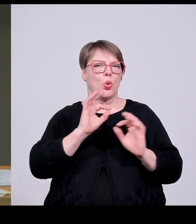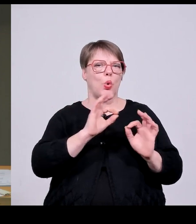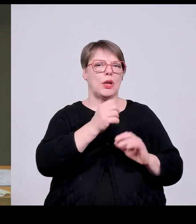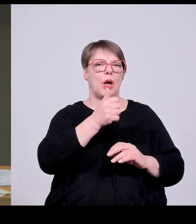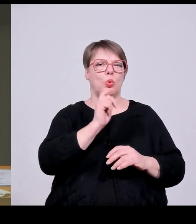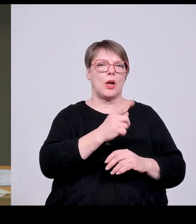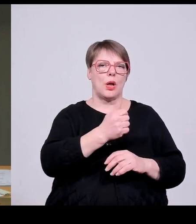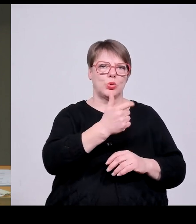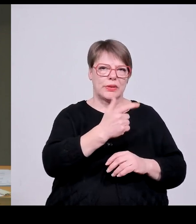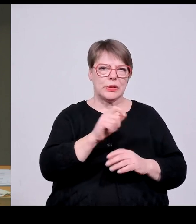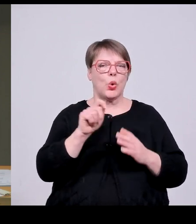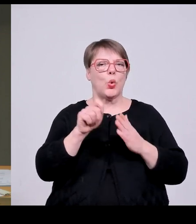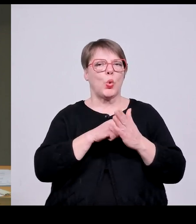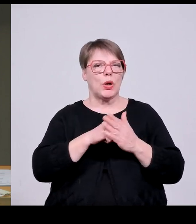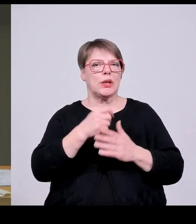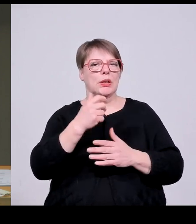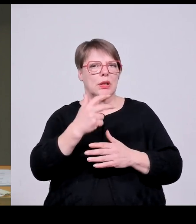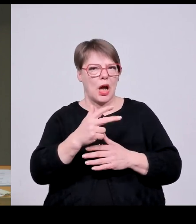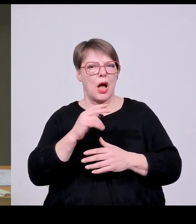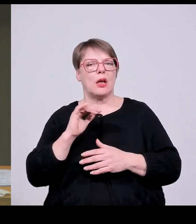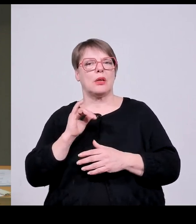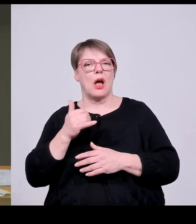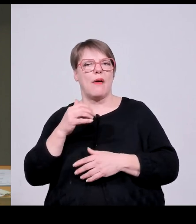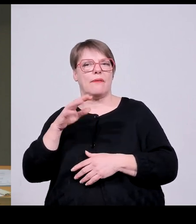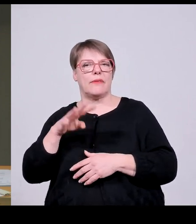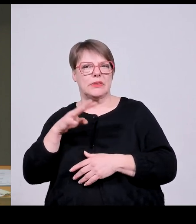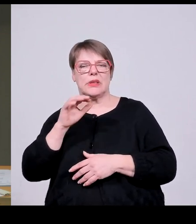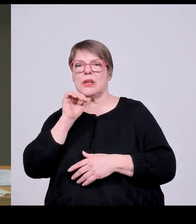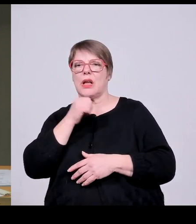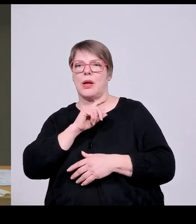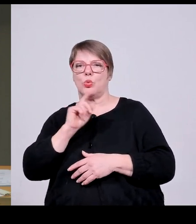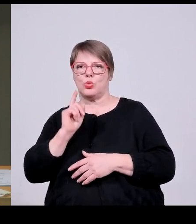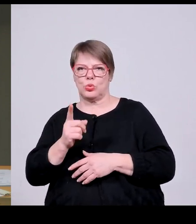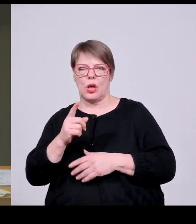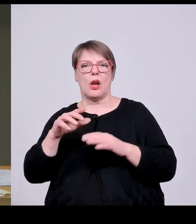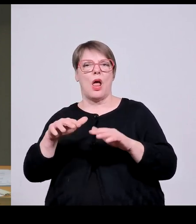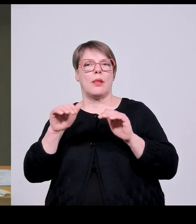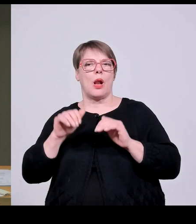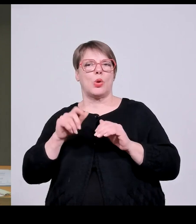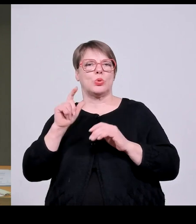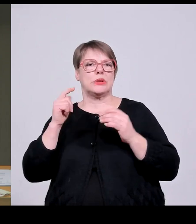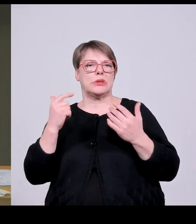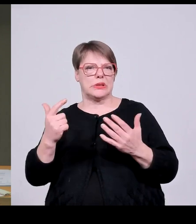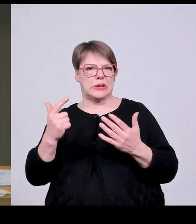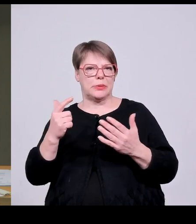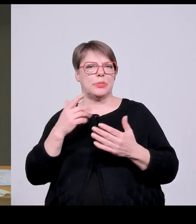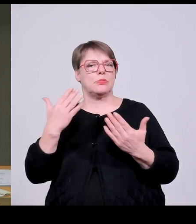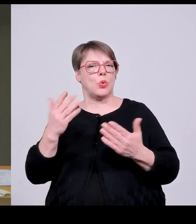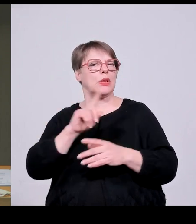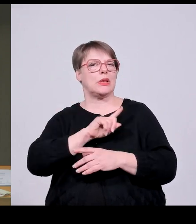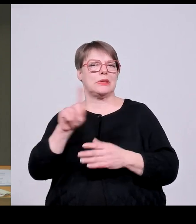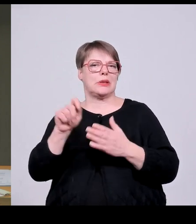gültig 123 ungültig eine, Ja 15 99 Enthaltungen neun damit nicht gewählt.